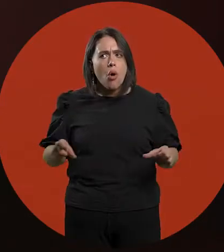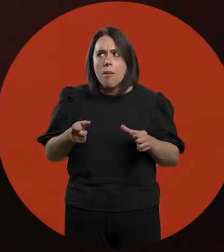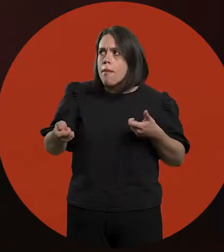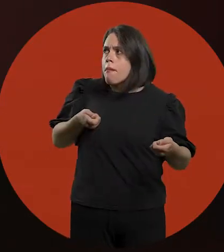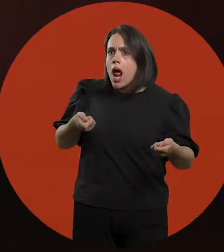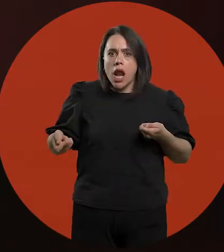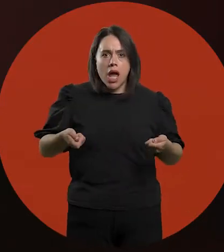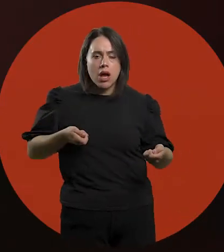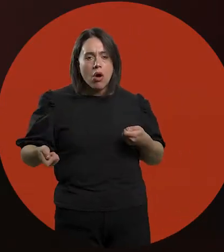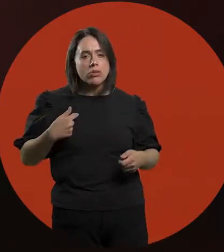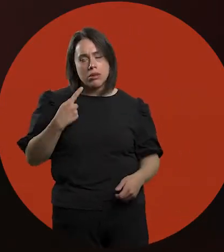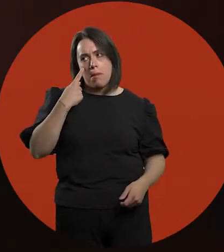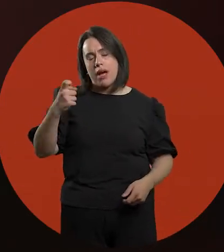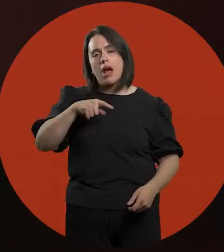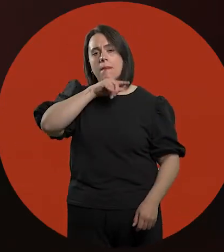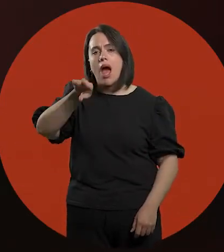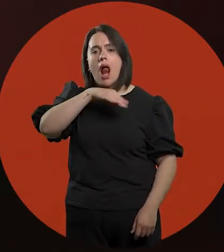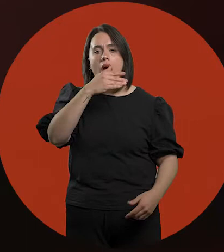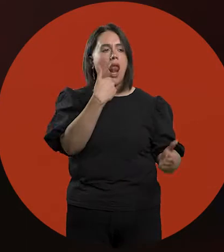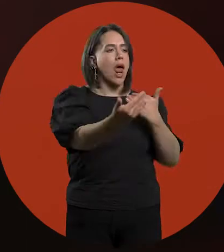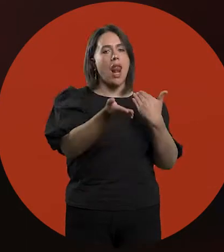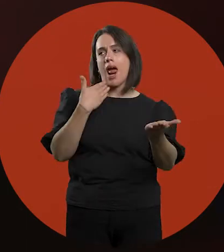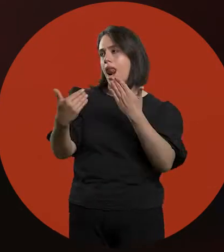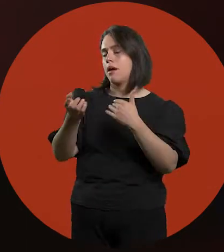Yo me di cuenta de que la oralidad era mi fuerte. Me encanta hablar.